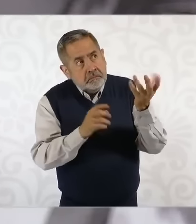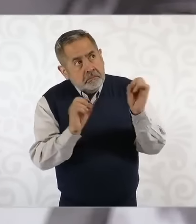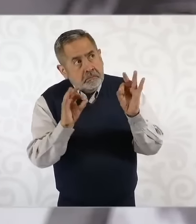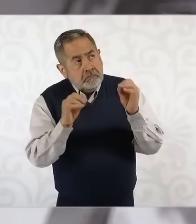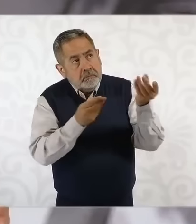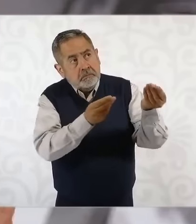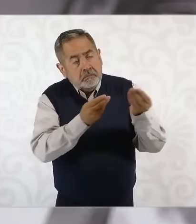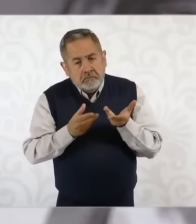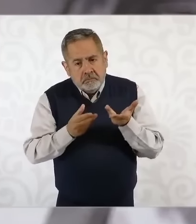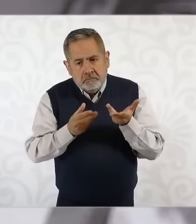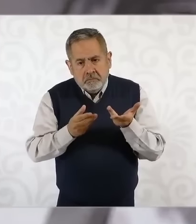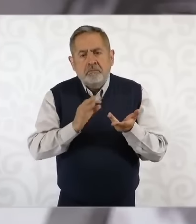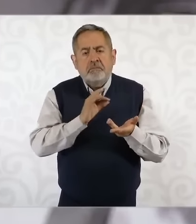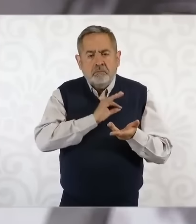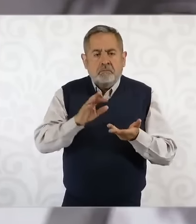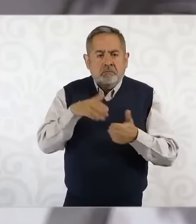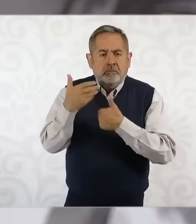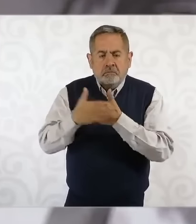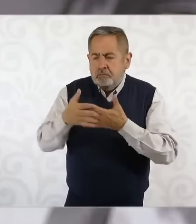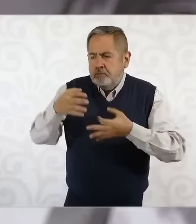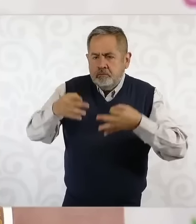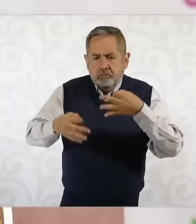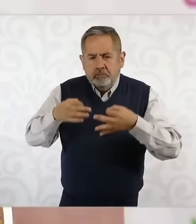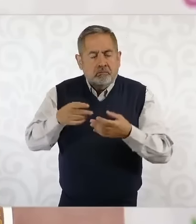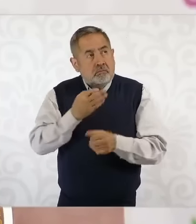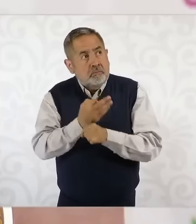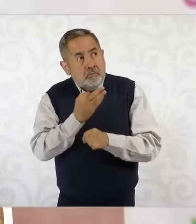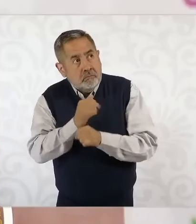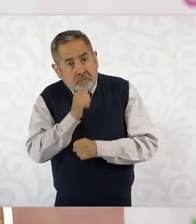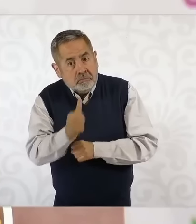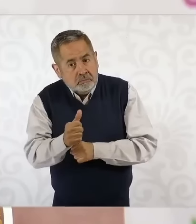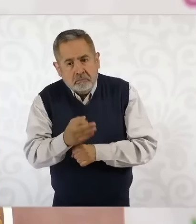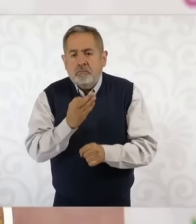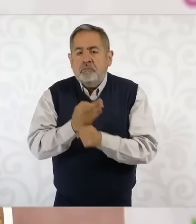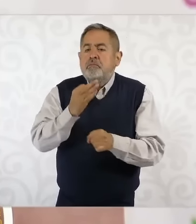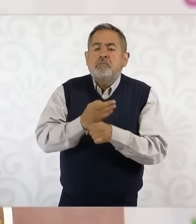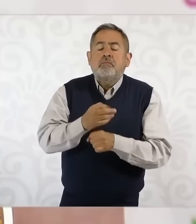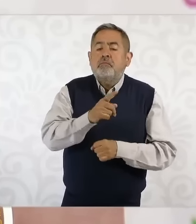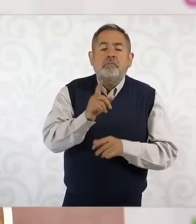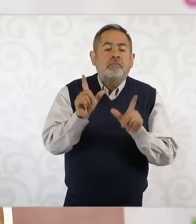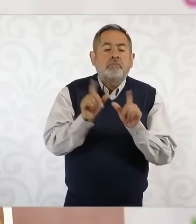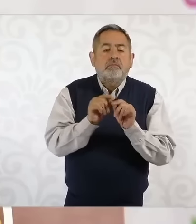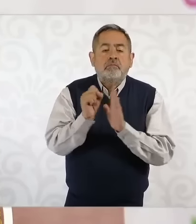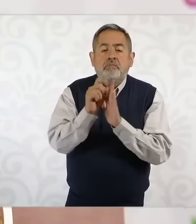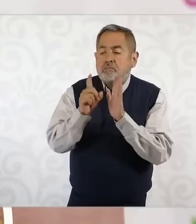de establecer un juicio formal. En este caso fue la solicitud de detención urgente con fines